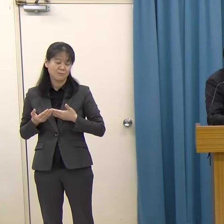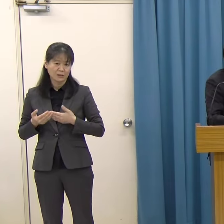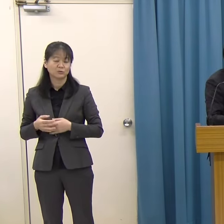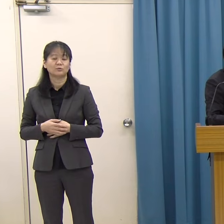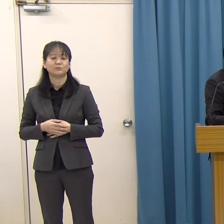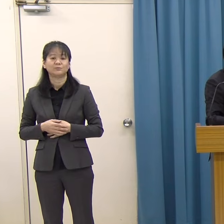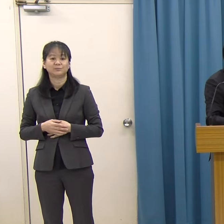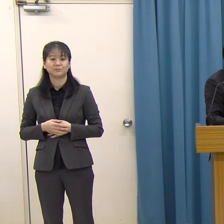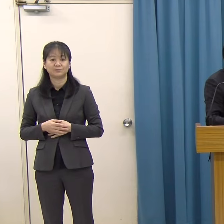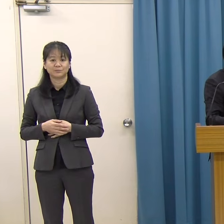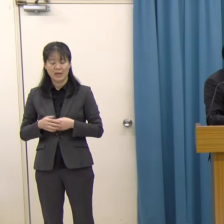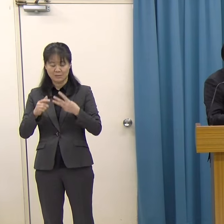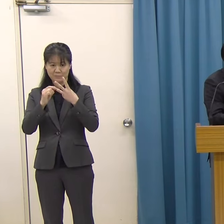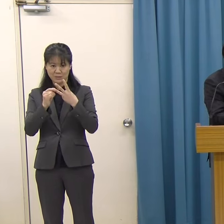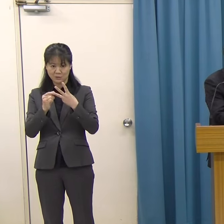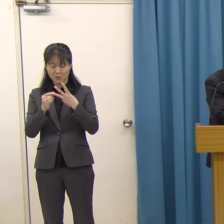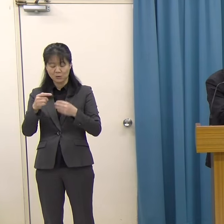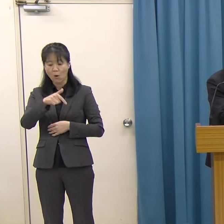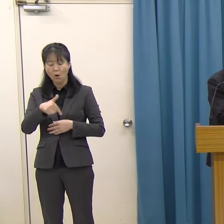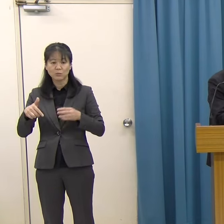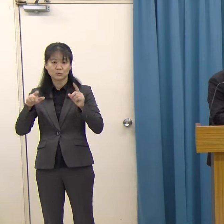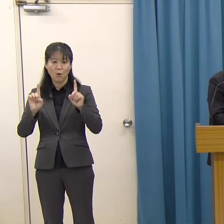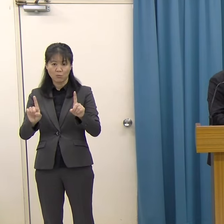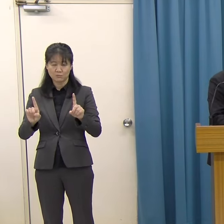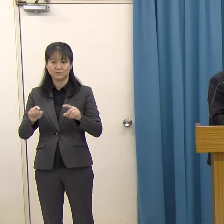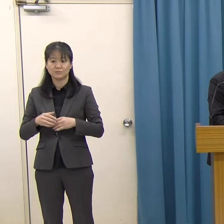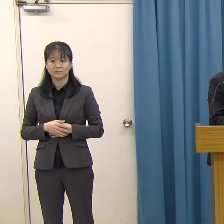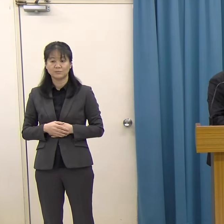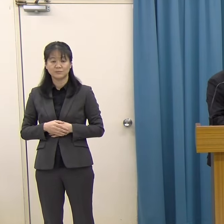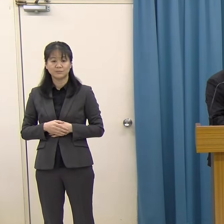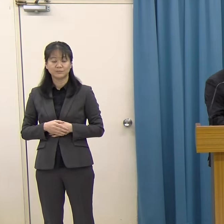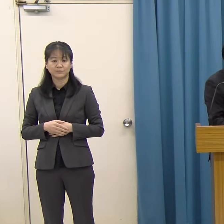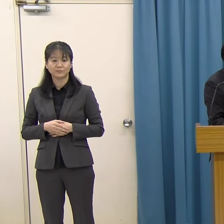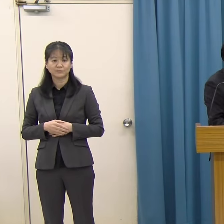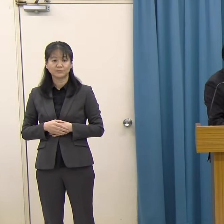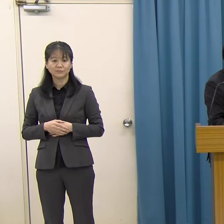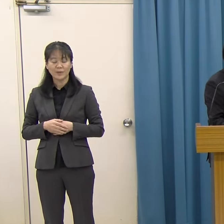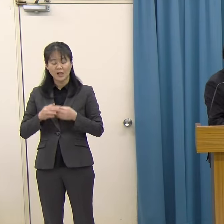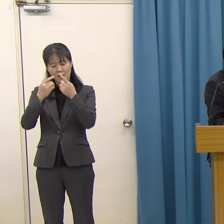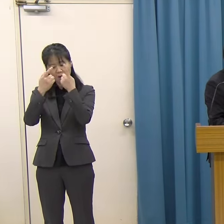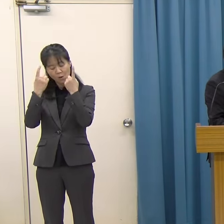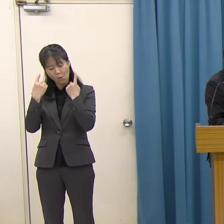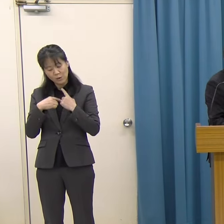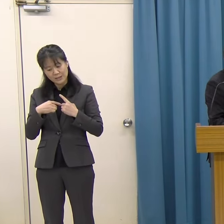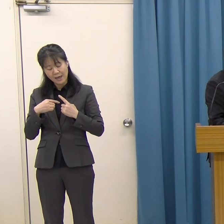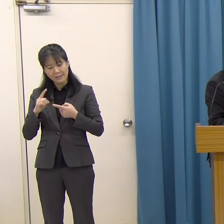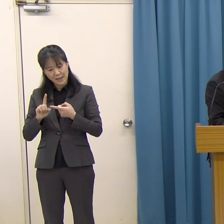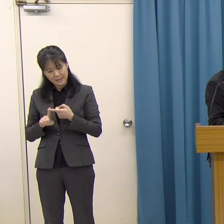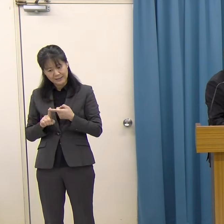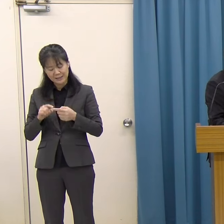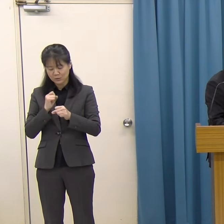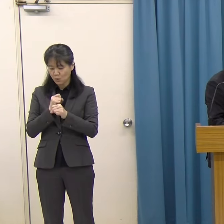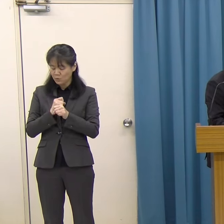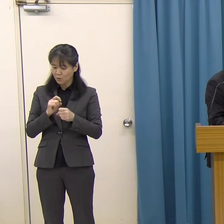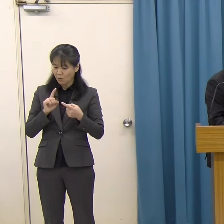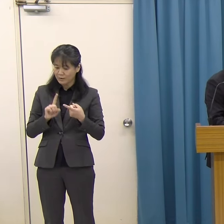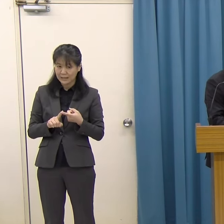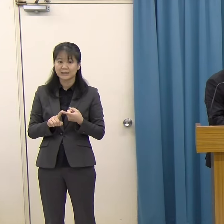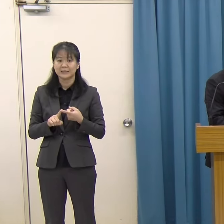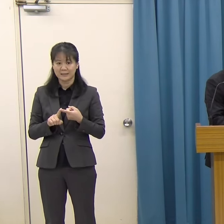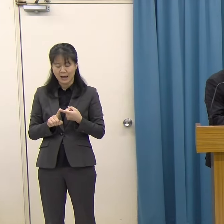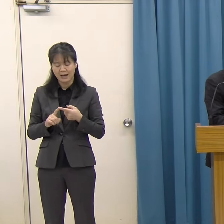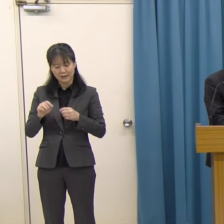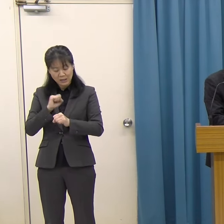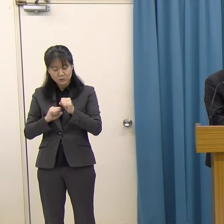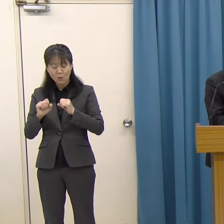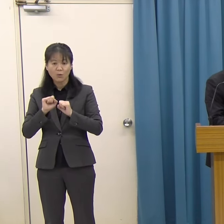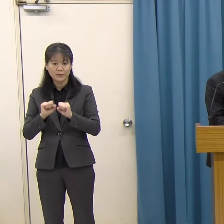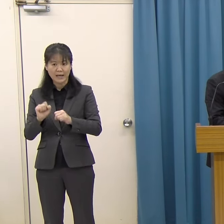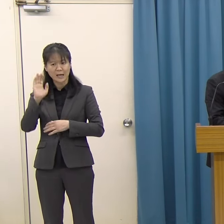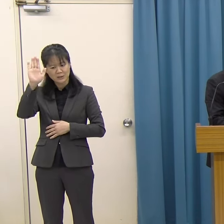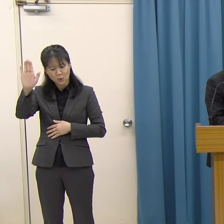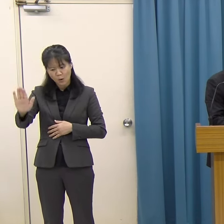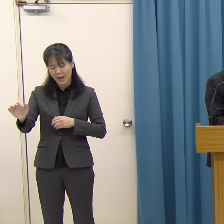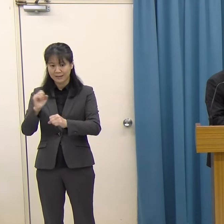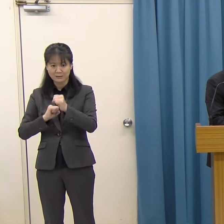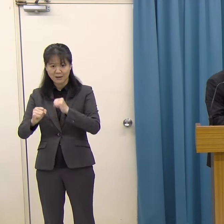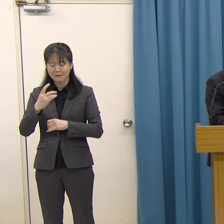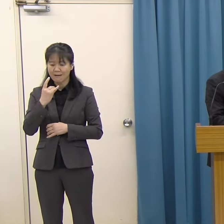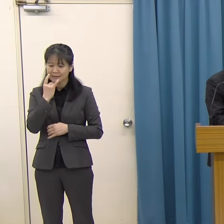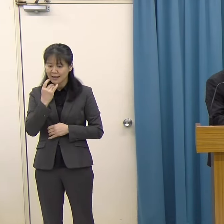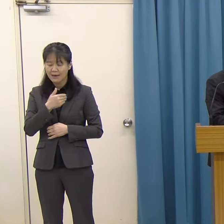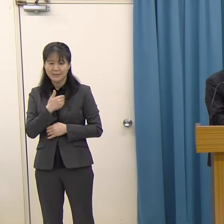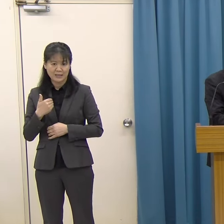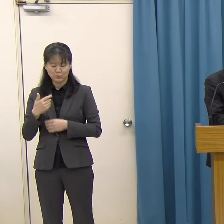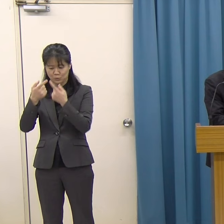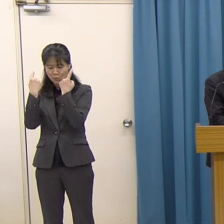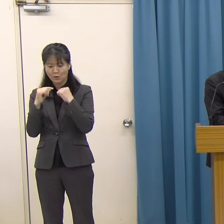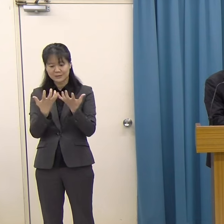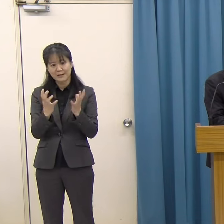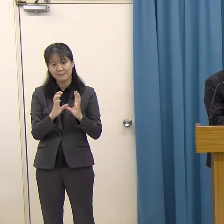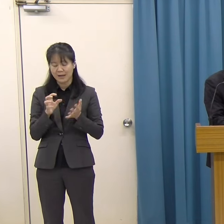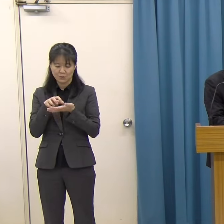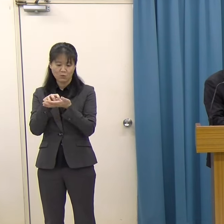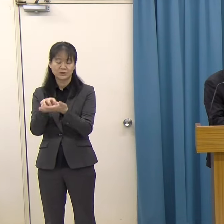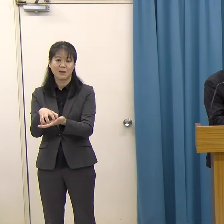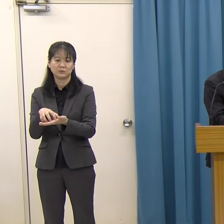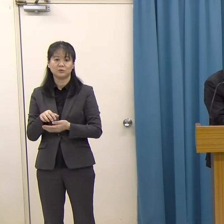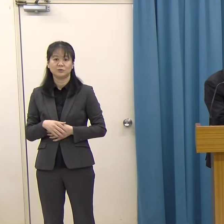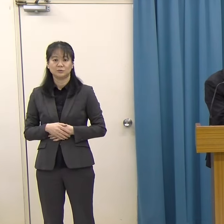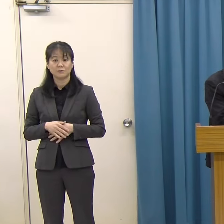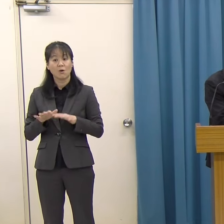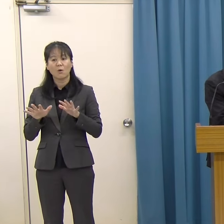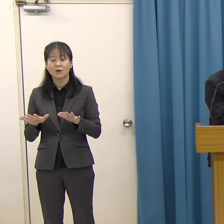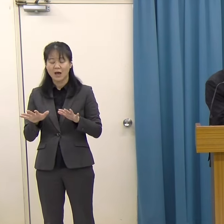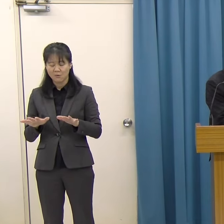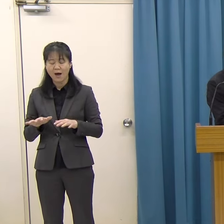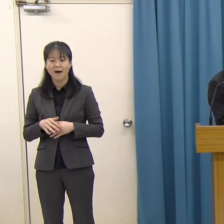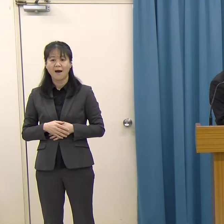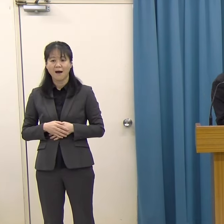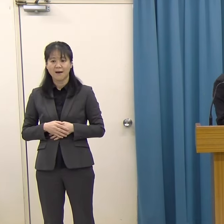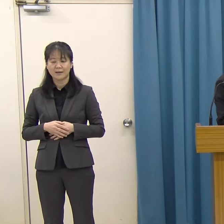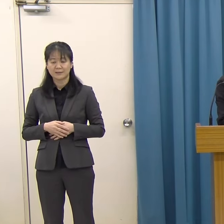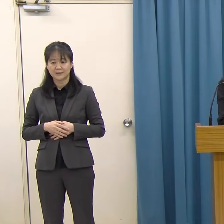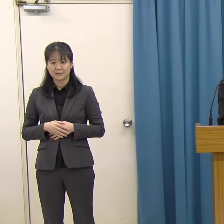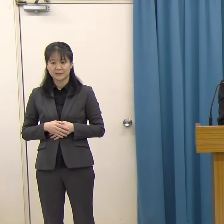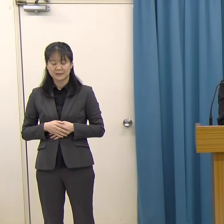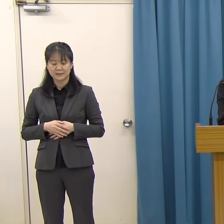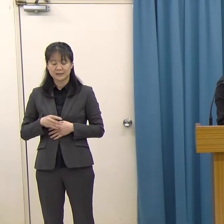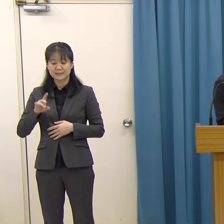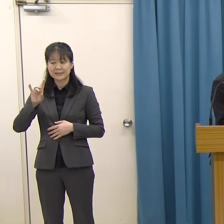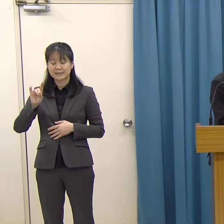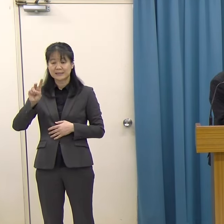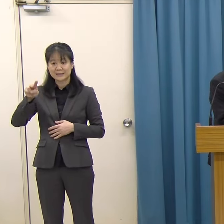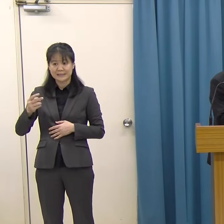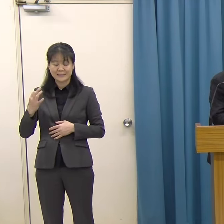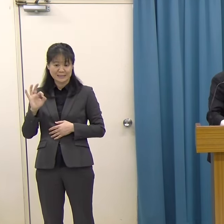三つ目の部門は奨励部門です。個性的または創造的な創作活動を行い、将来活躍が期待される個人や団体にお贈りする奨励部門は、截金作家の江里朋子さんです。